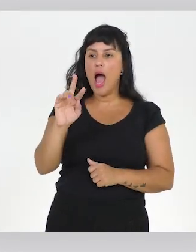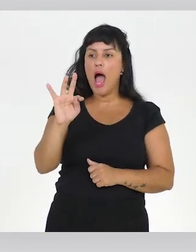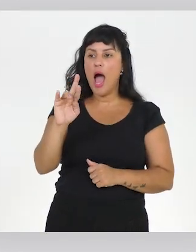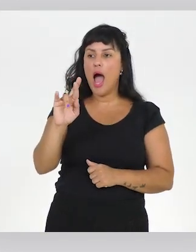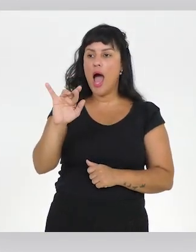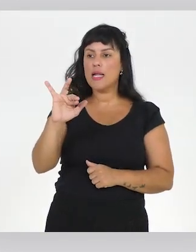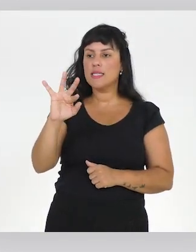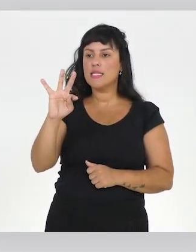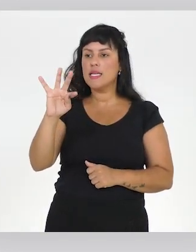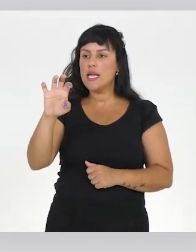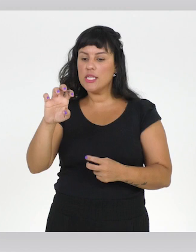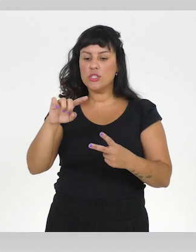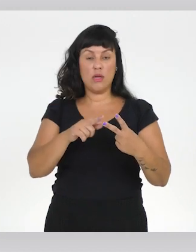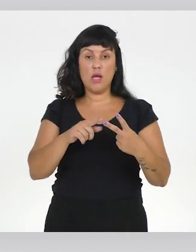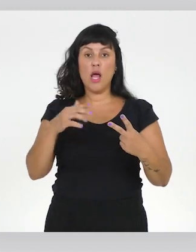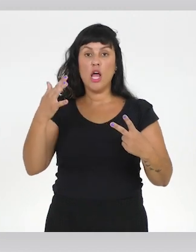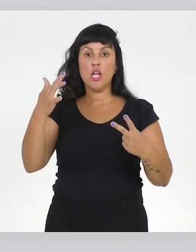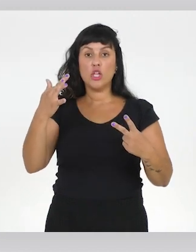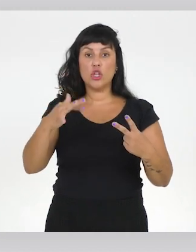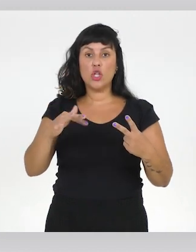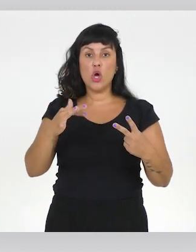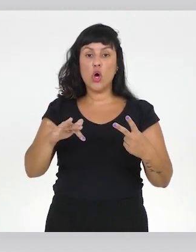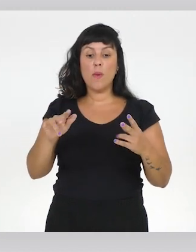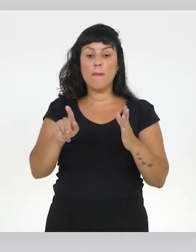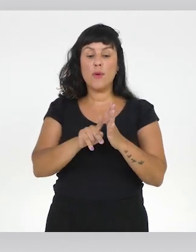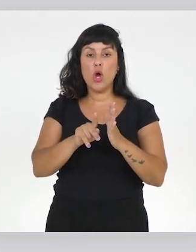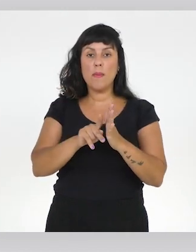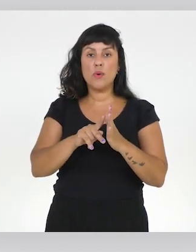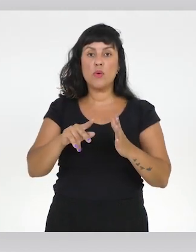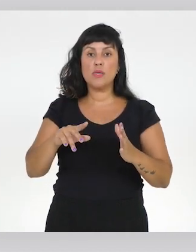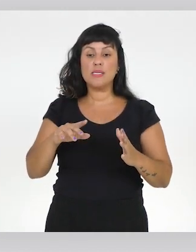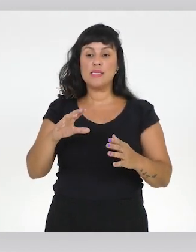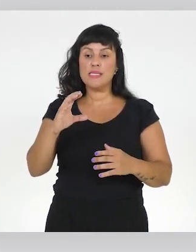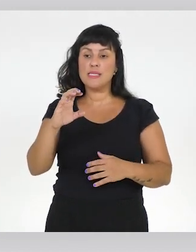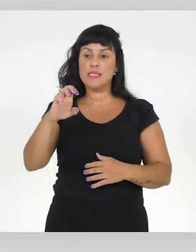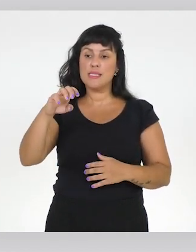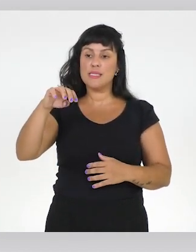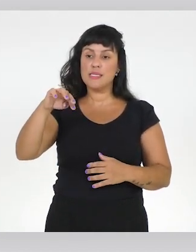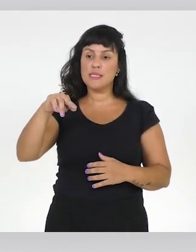Em dor de origem central ou nociplástica, eu tenho condições clínicas